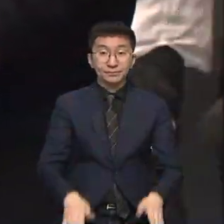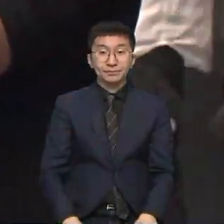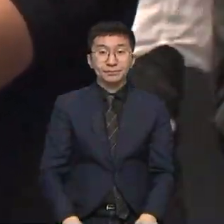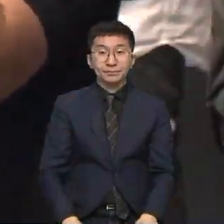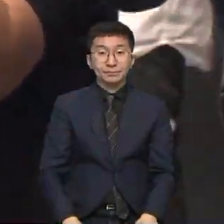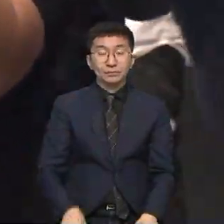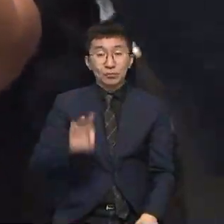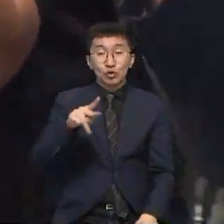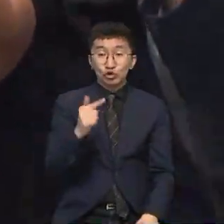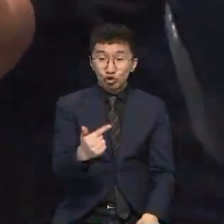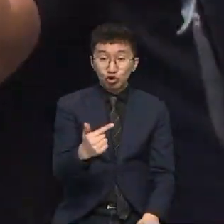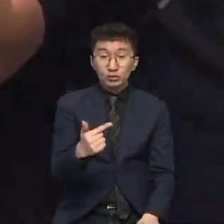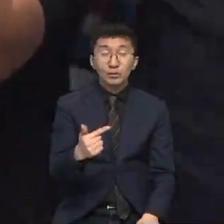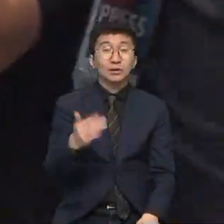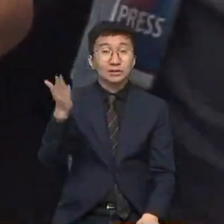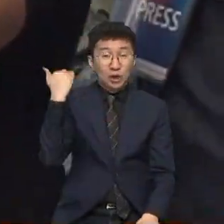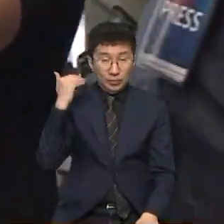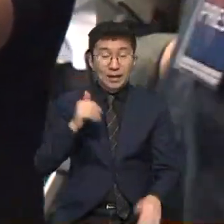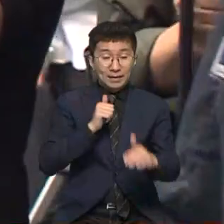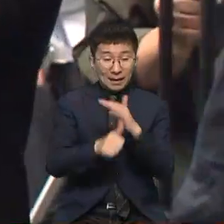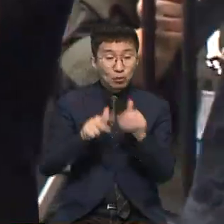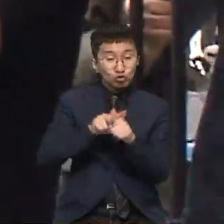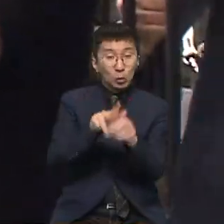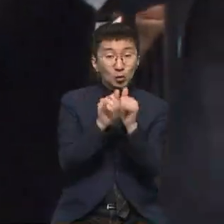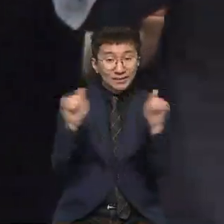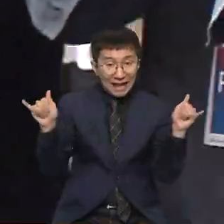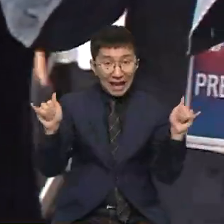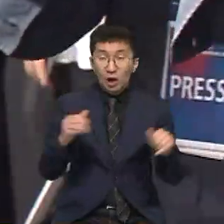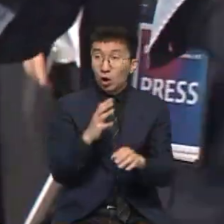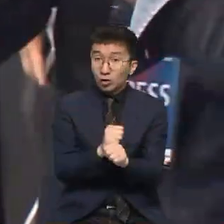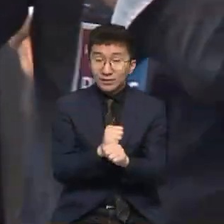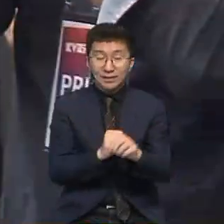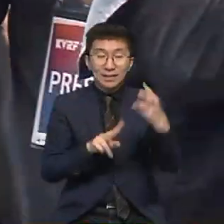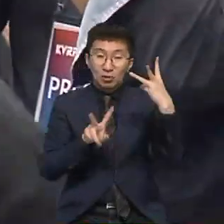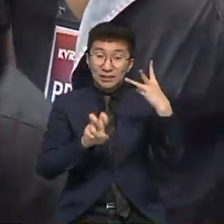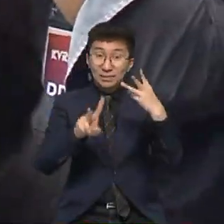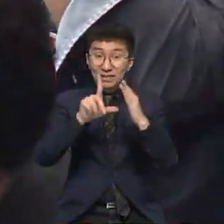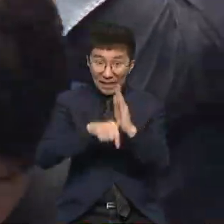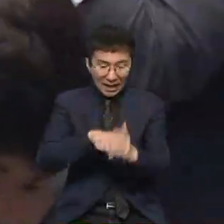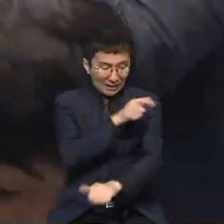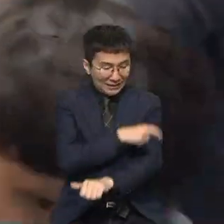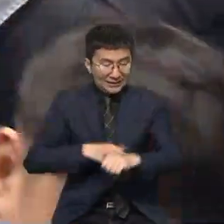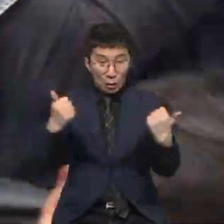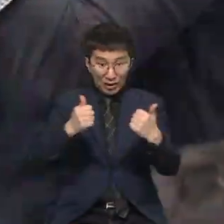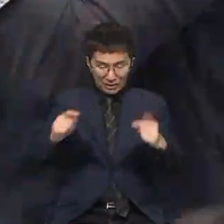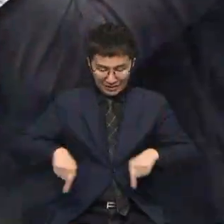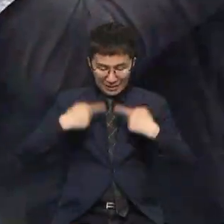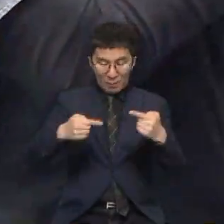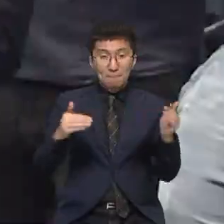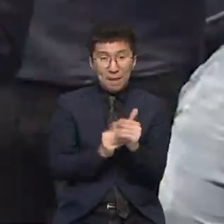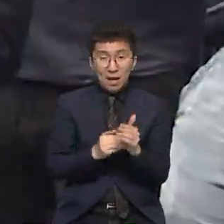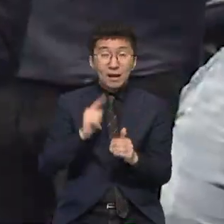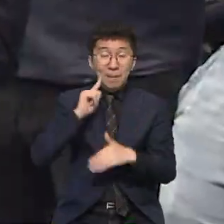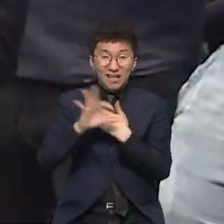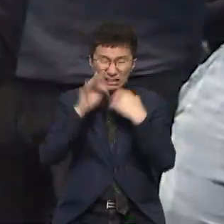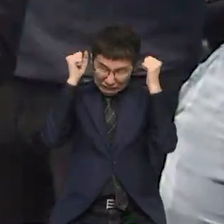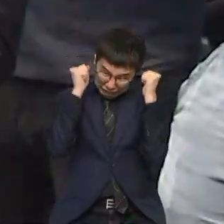(기자) 윤경림 KT 대표이사 후보는 지난 22일 이사회와 만나 내가 버티면 KT가 망가질 것 같다며 사의를 전했습니다.